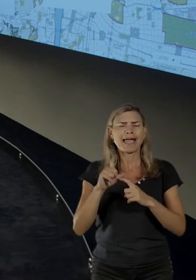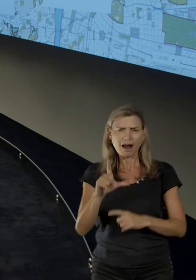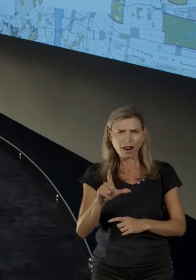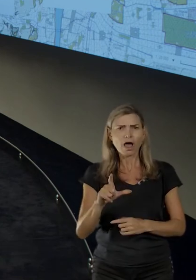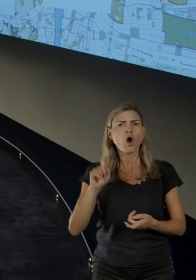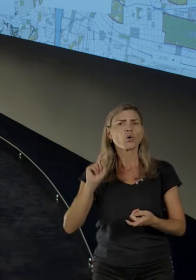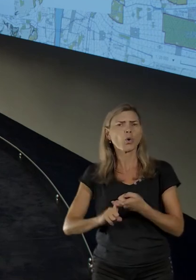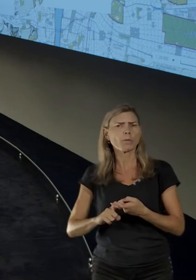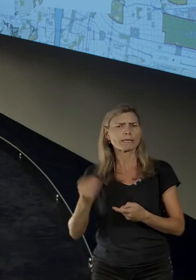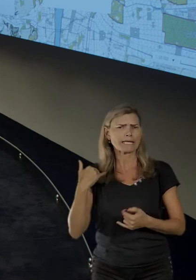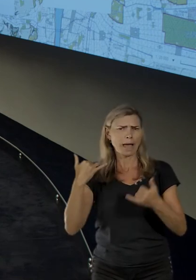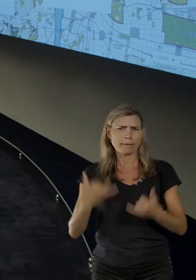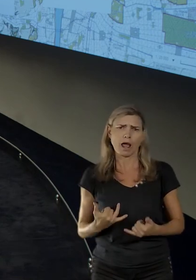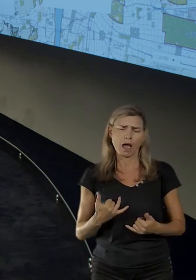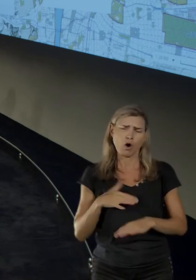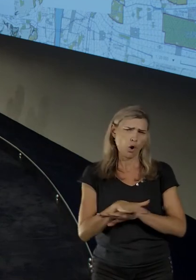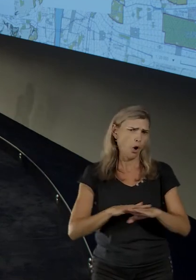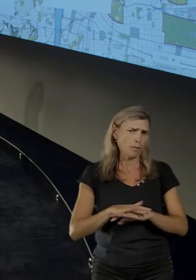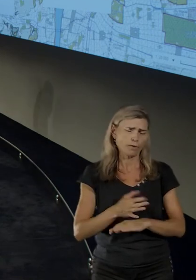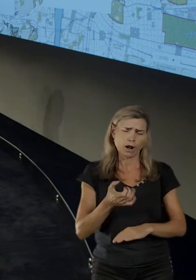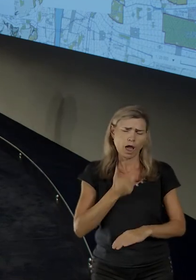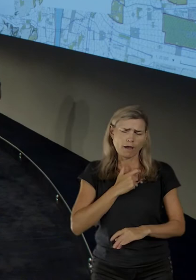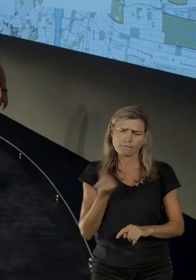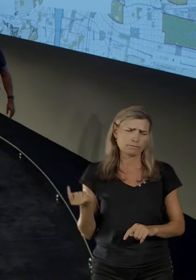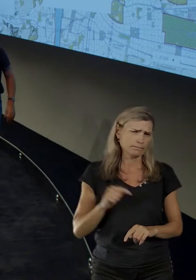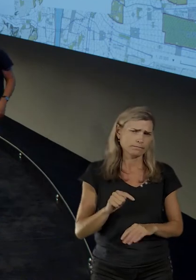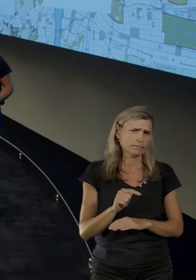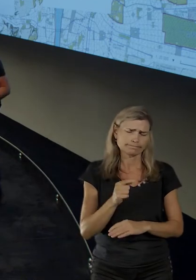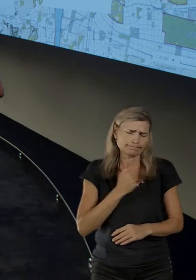který bohužel se nemůže zúčastnit. Takže mě to mrzí. Ale budu se snažit